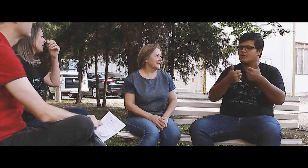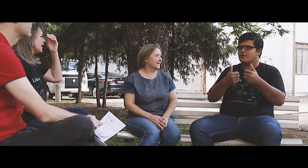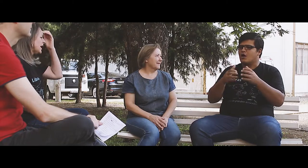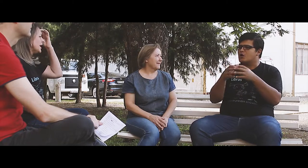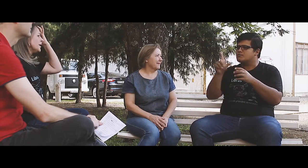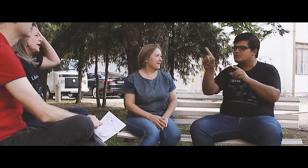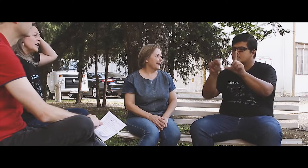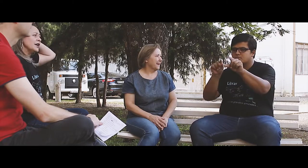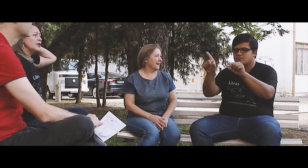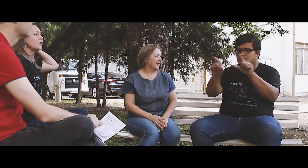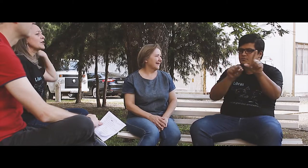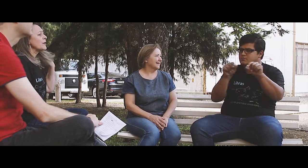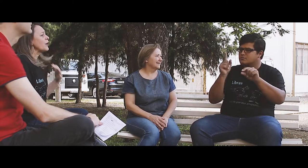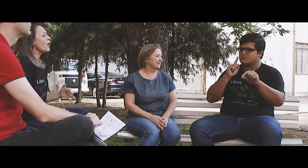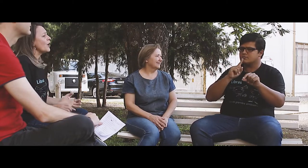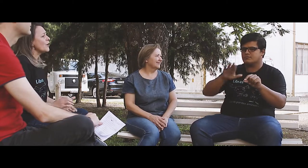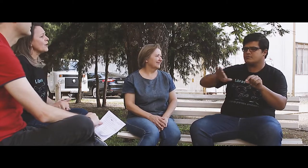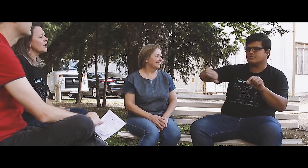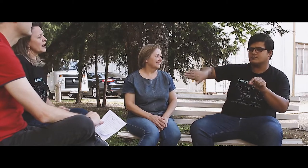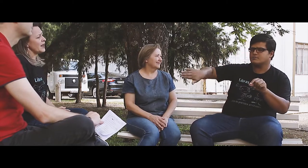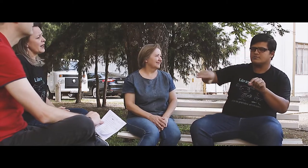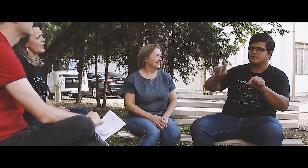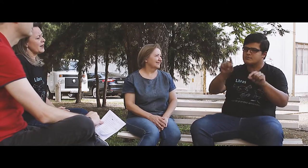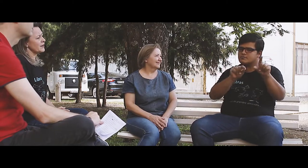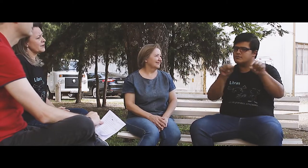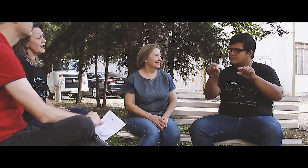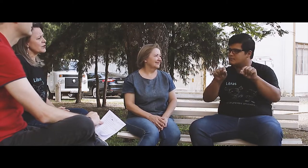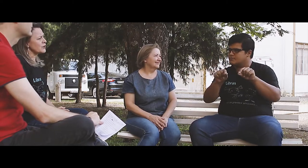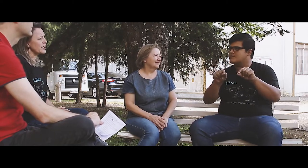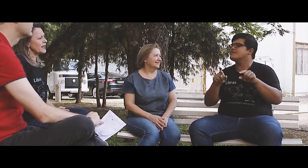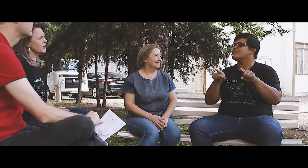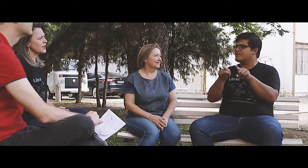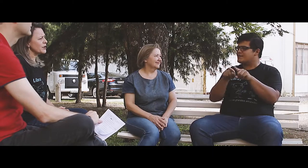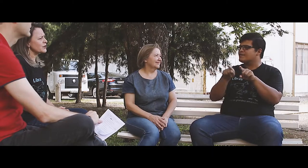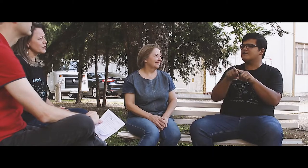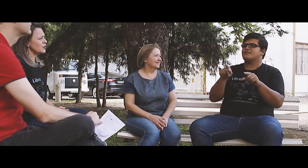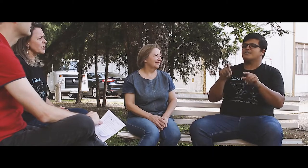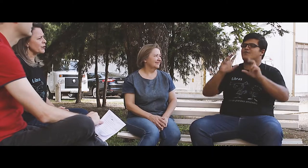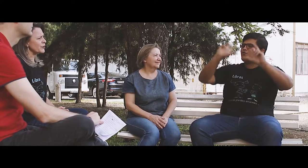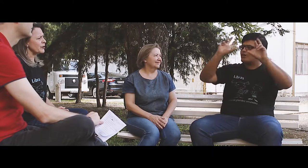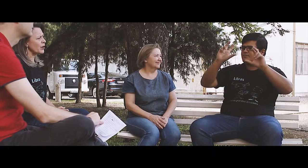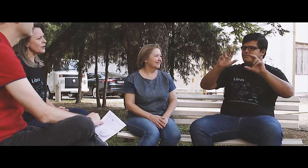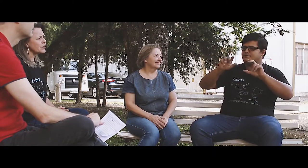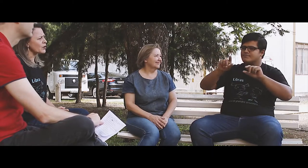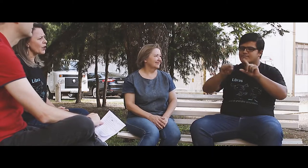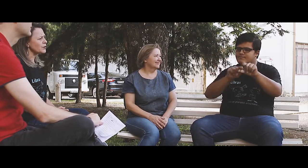também, no futebol vai escolher, os amigos vão escolher para o futebol não escolhem o